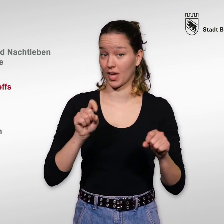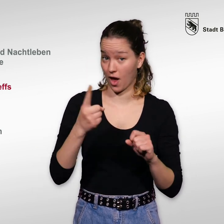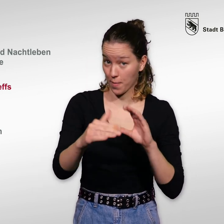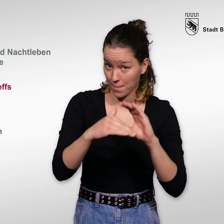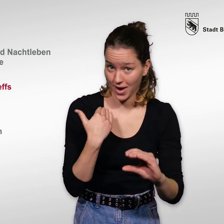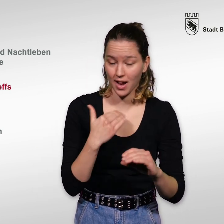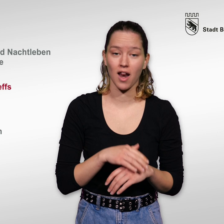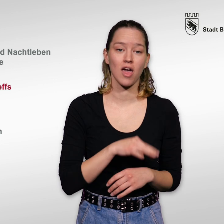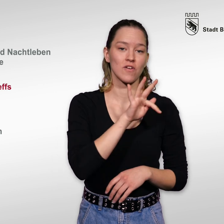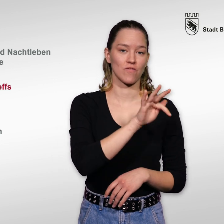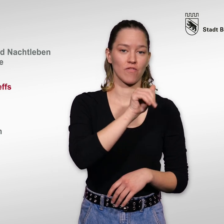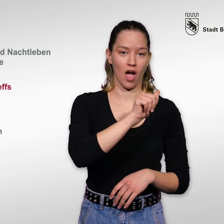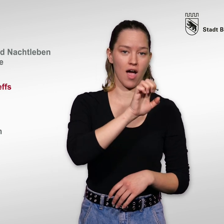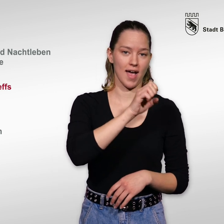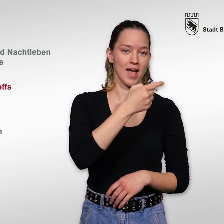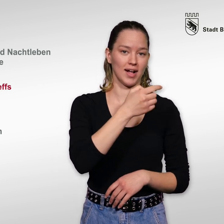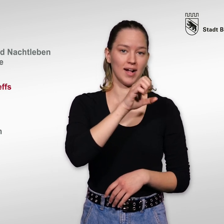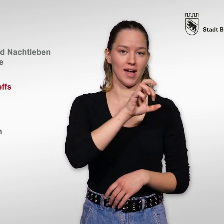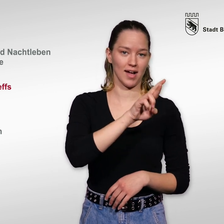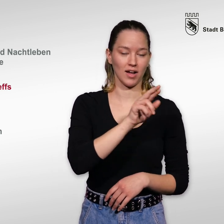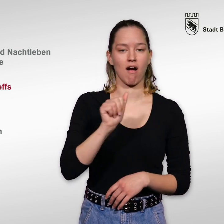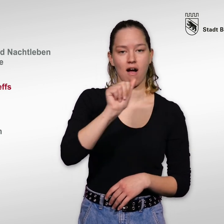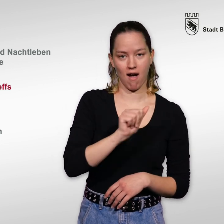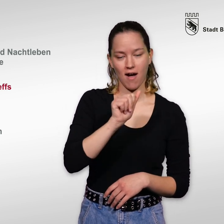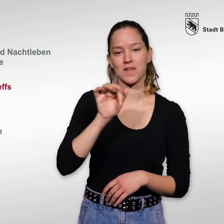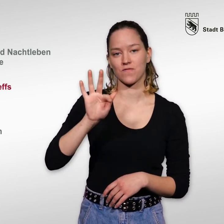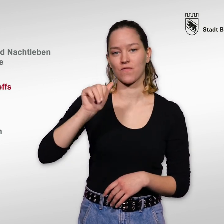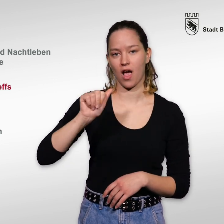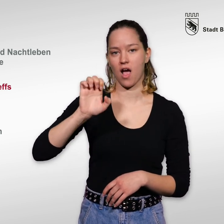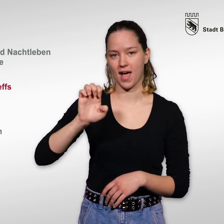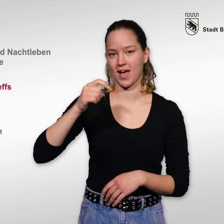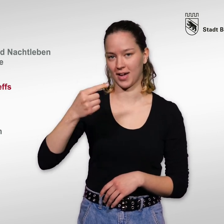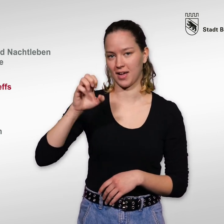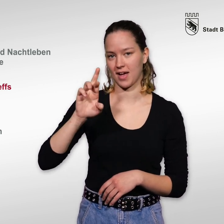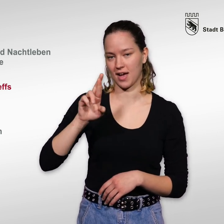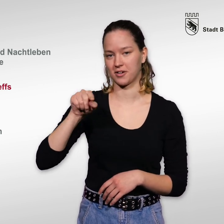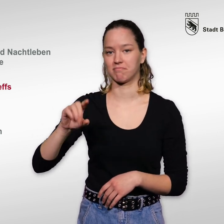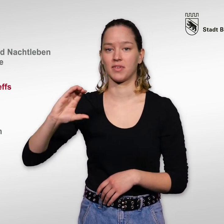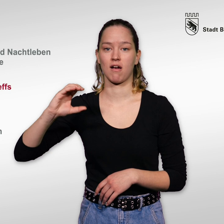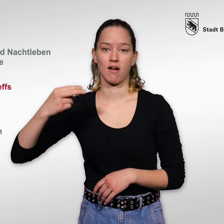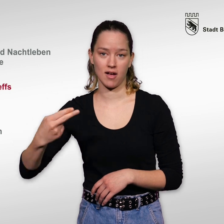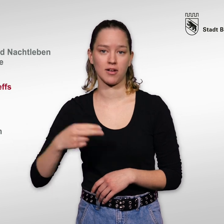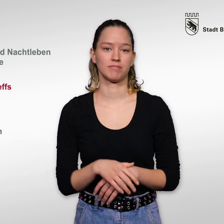Du kannst uns auch per E-Mail erreichen: faeger@faeger.ch.